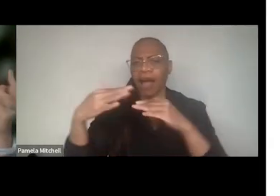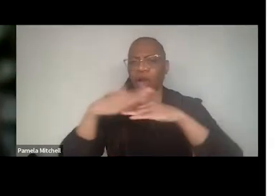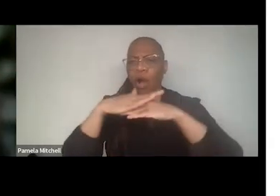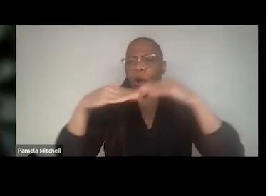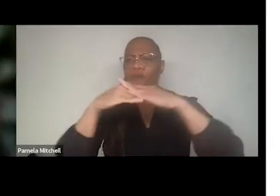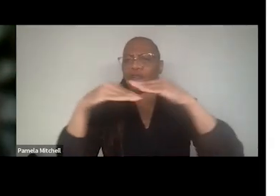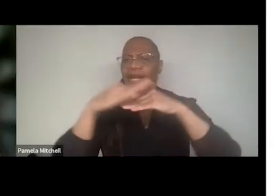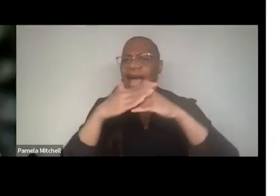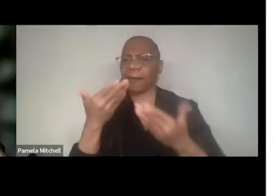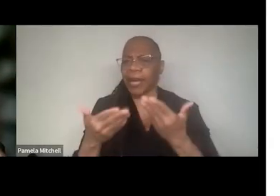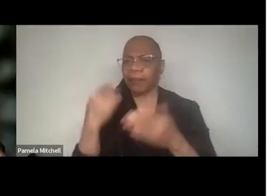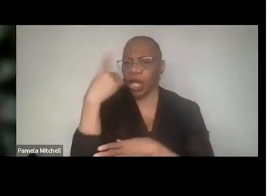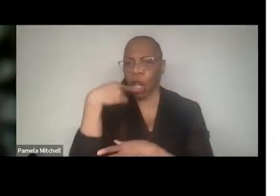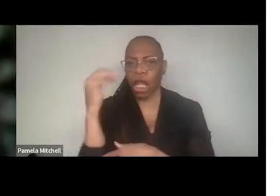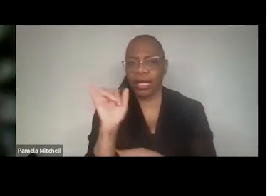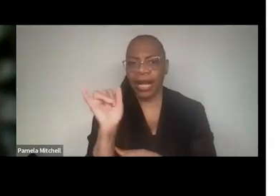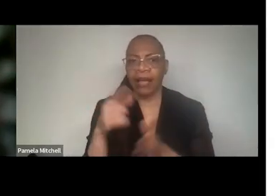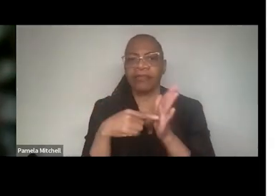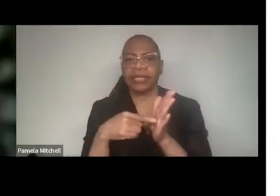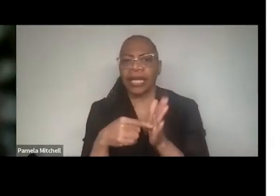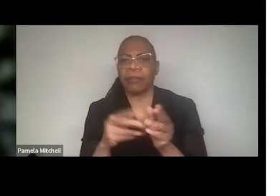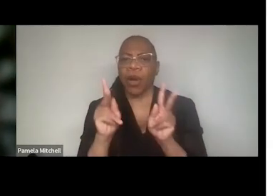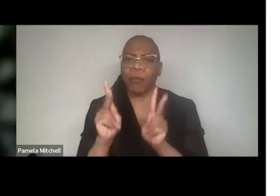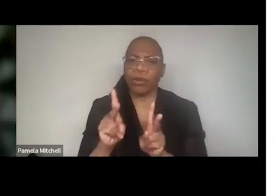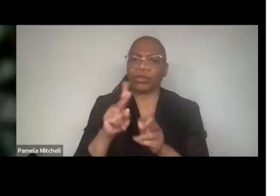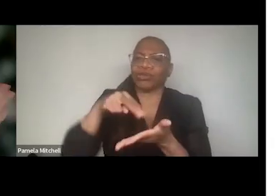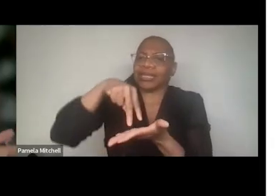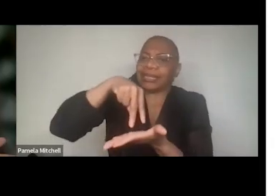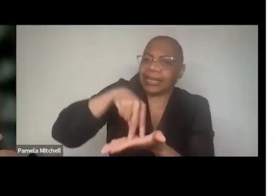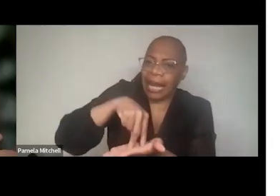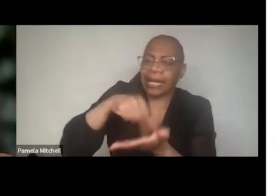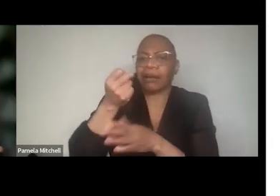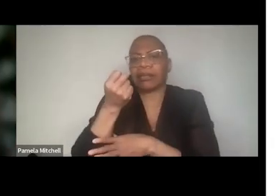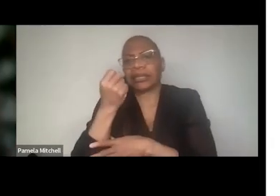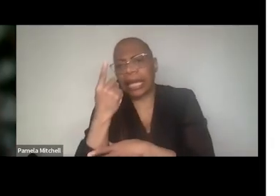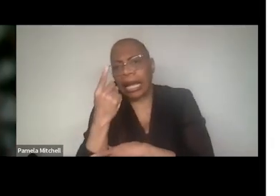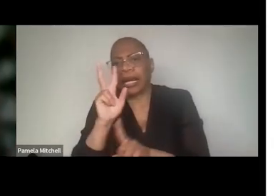Adaptarse y manejarse a uno mismo, entender, recordar y aplicar información, este es muy importante.